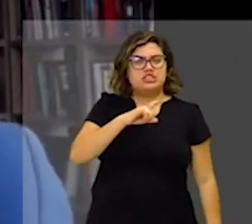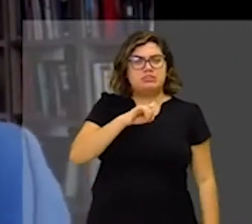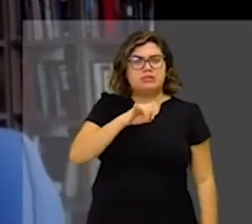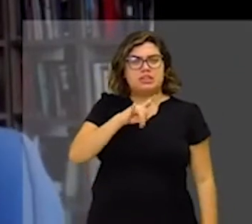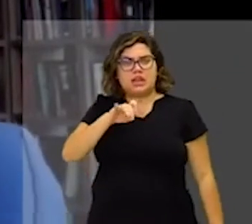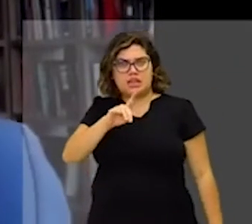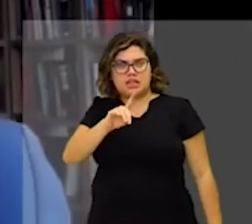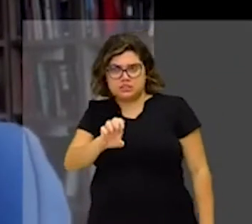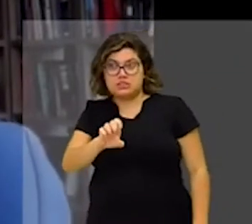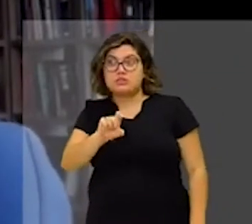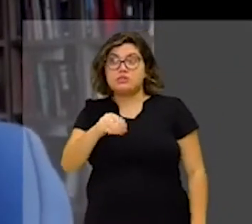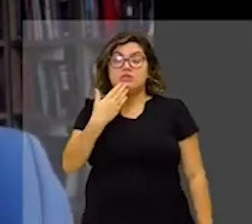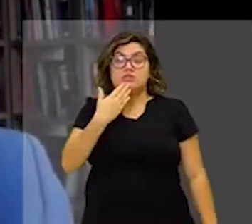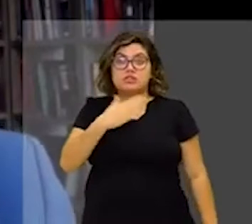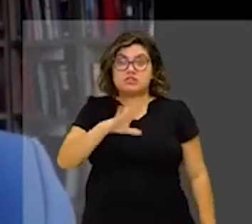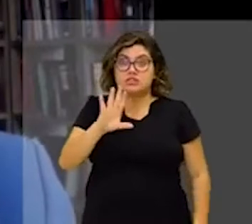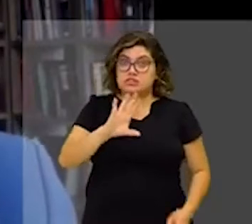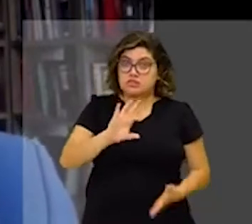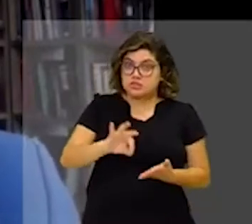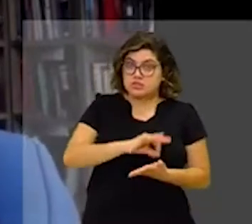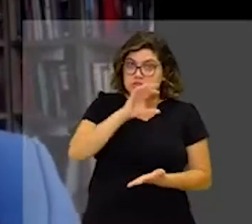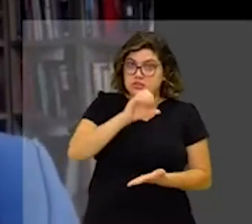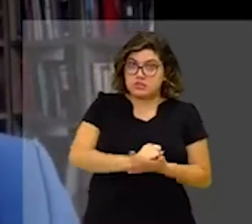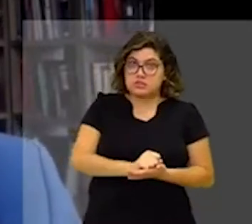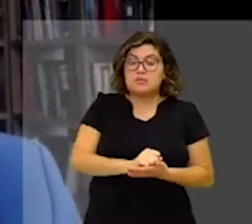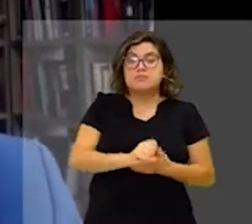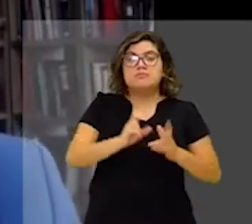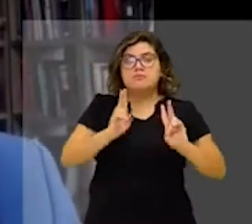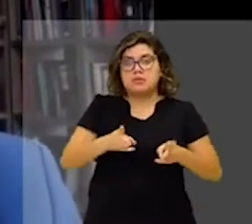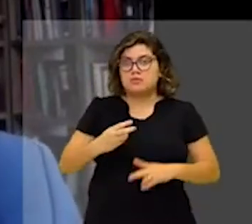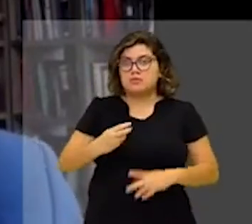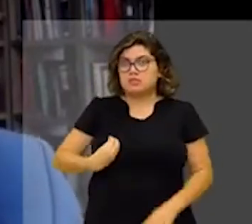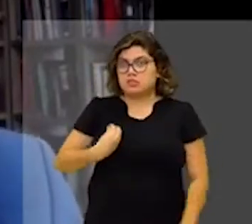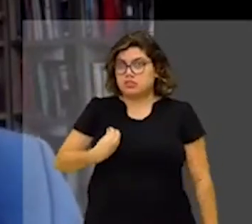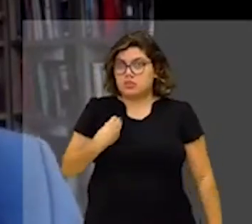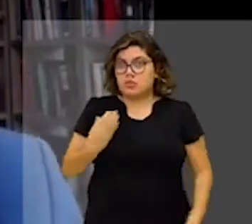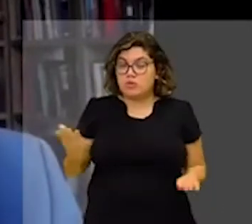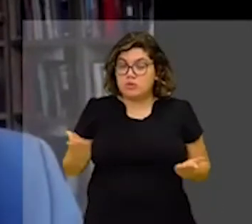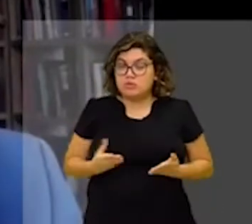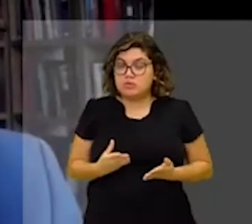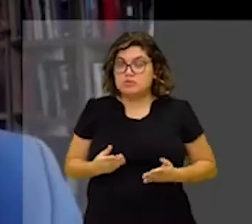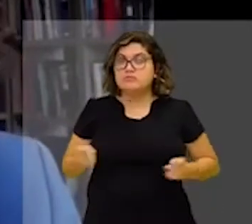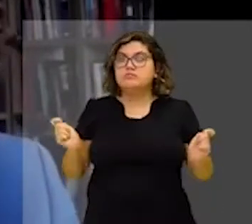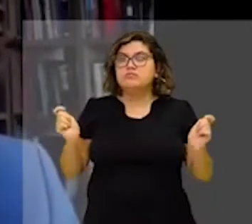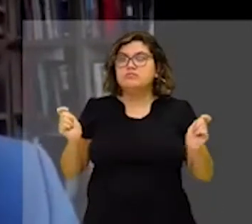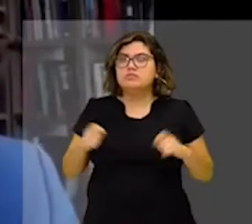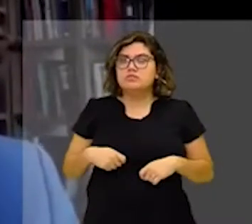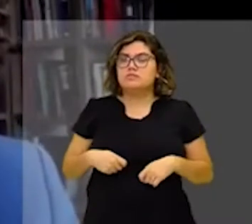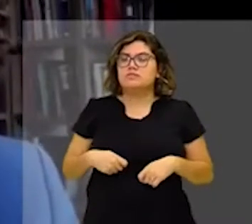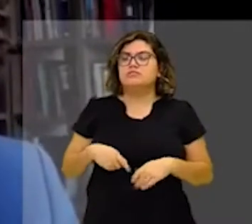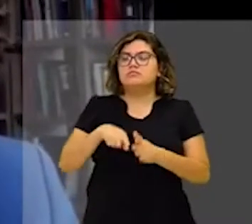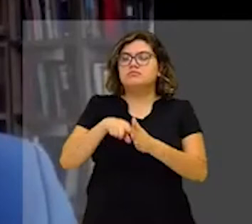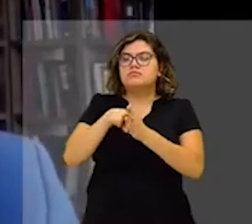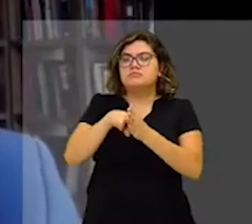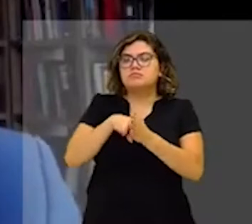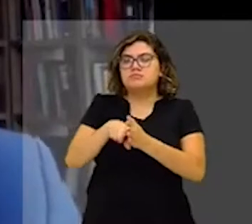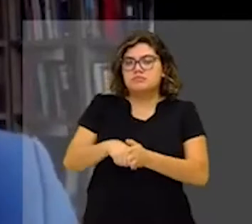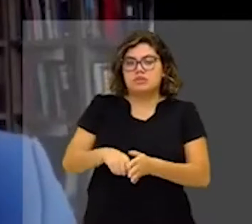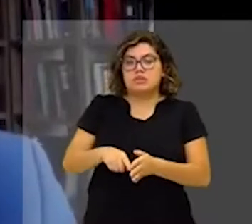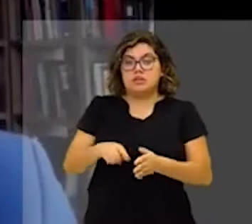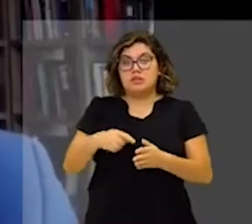mesmo no molde presente ele possibilita aferição tratamos de limite de gasto para as candidaturas